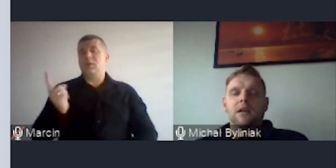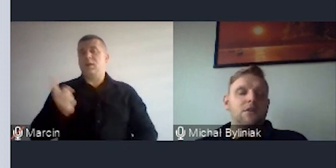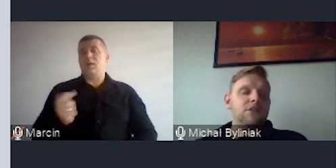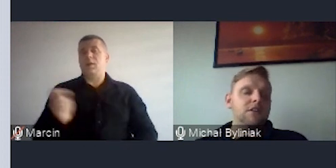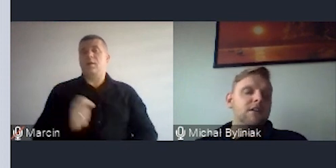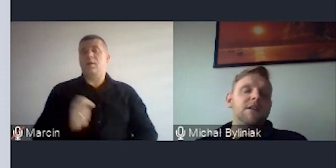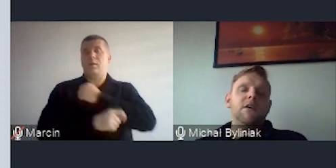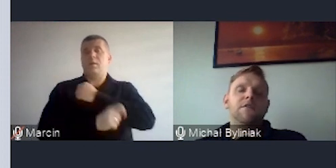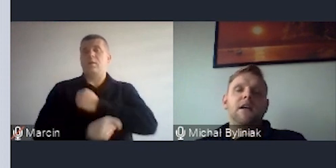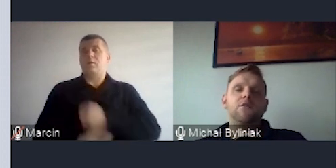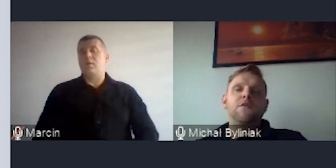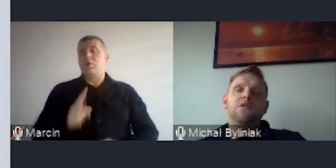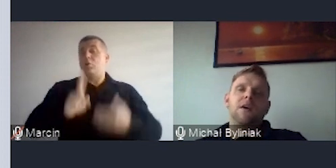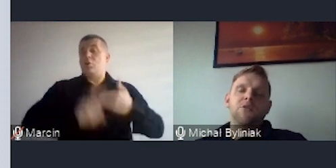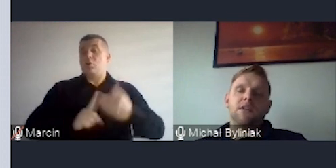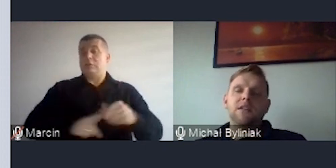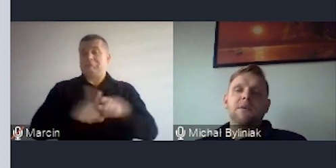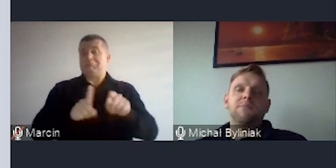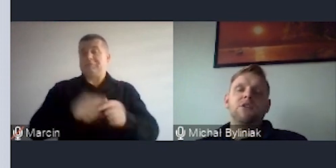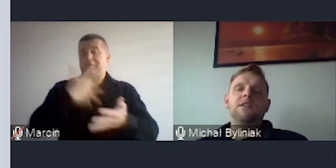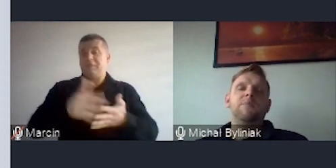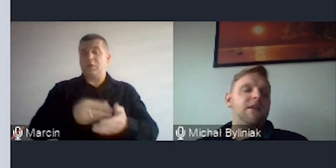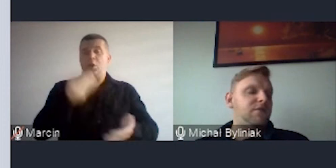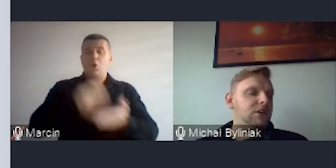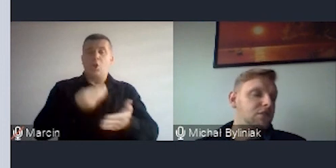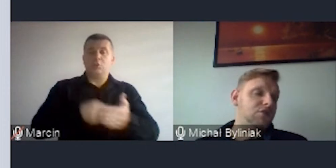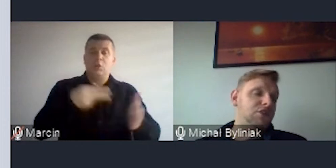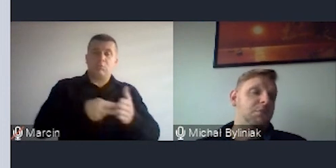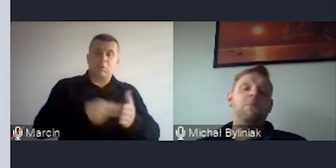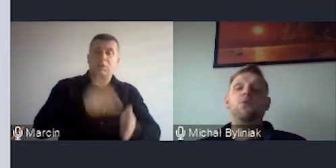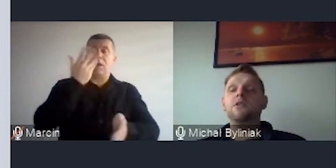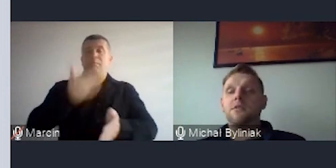Rozliczenie tego samego wydatku w kosztach pośrednich i bezpośrednich Państwu nie grozi, bo póki co,